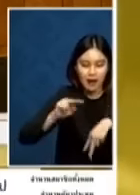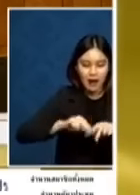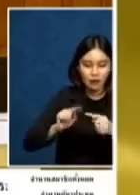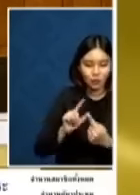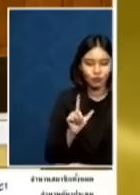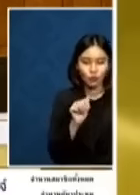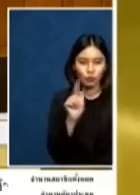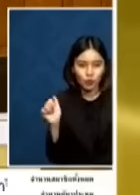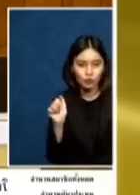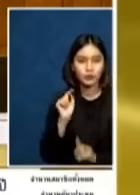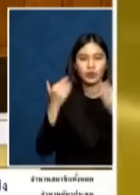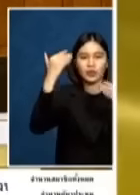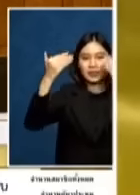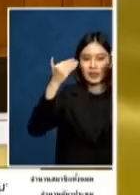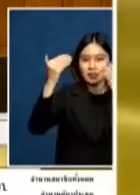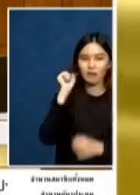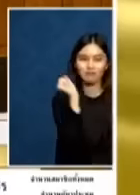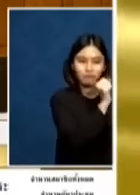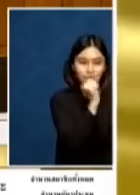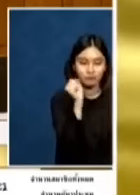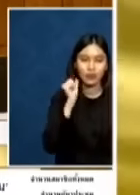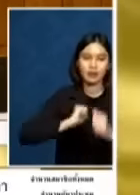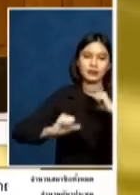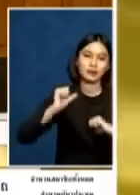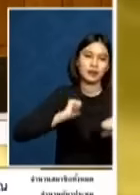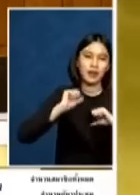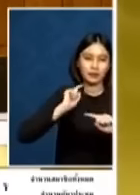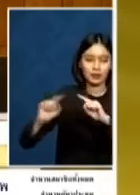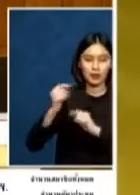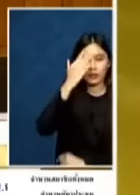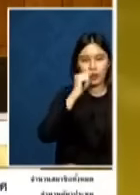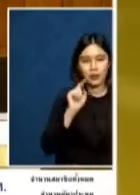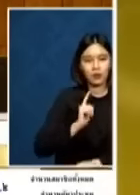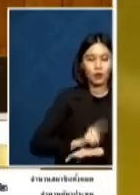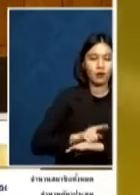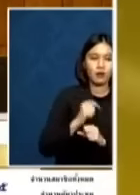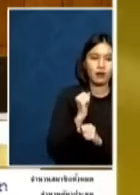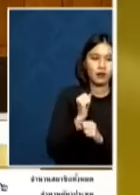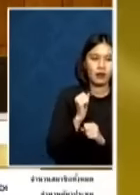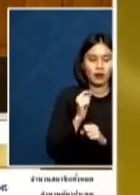นะครับก็ดูทางทปนวสนะเราจะสรุปให้ดูให้ ฟังอย่างเข้าใจเป็นช่วง